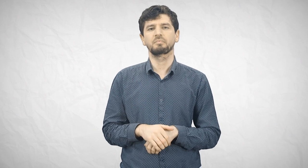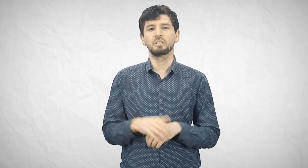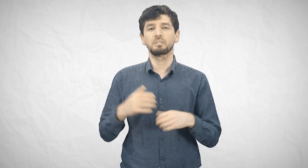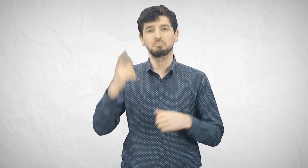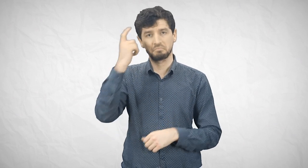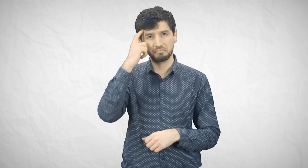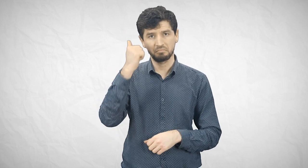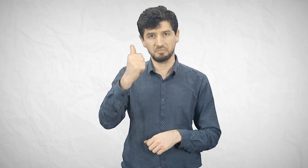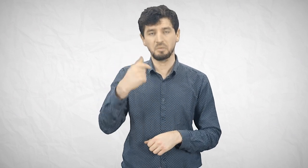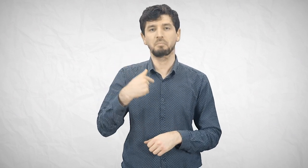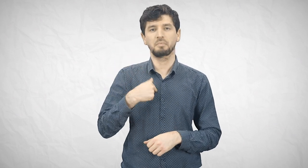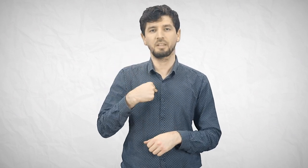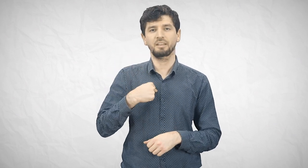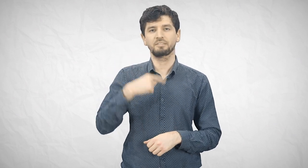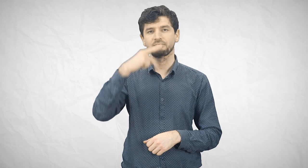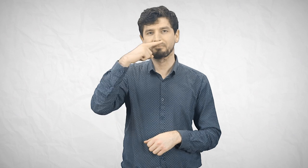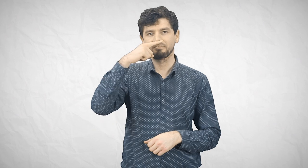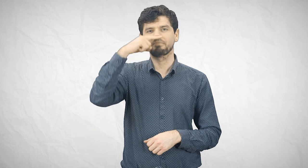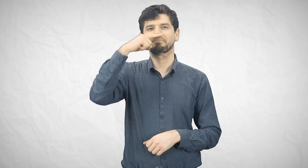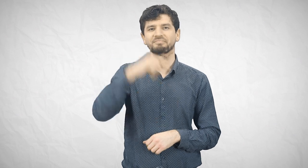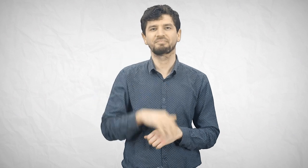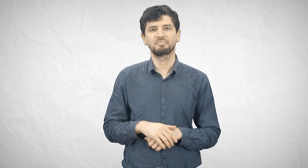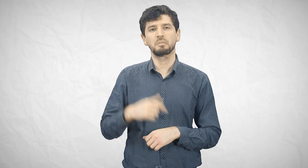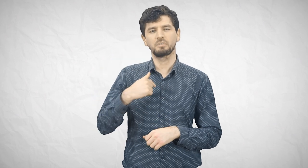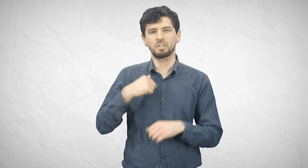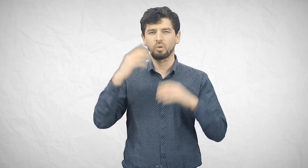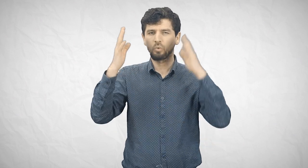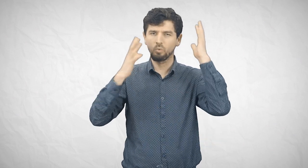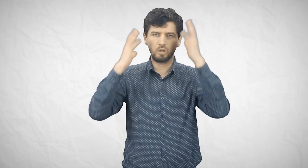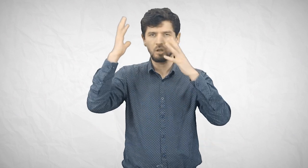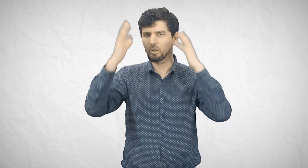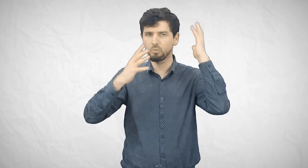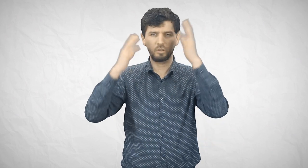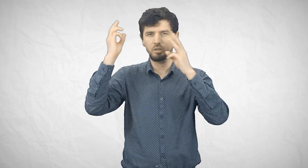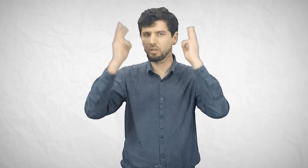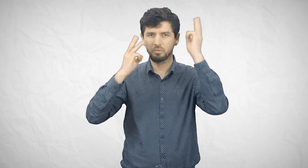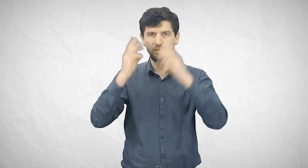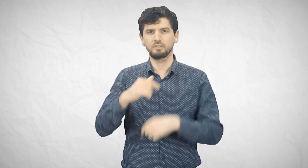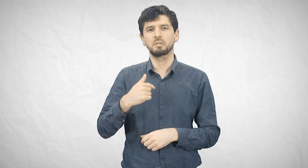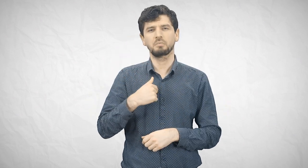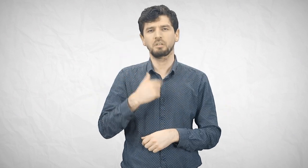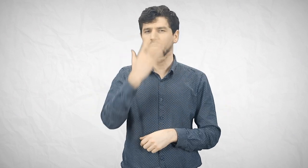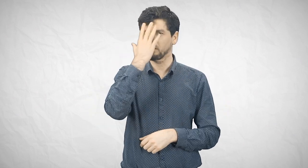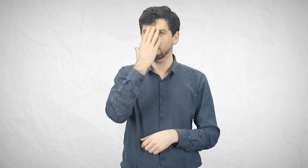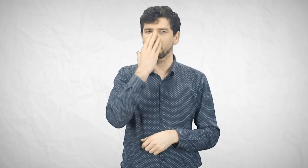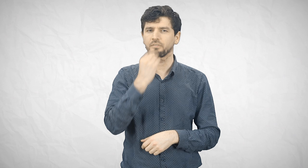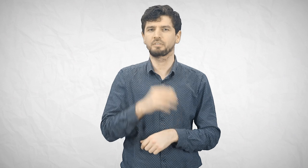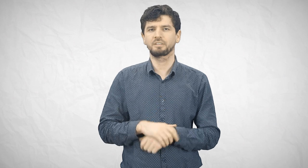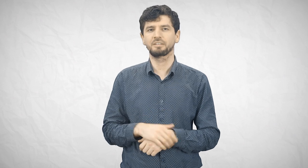Interessant Ich bin stolz. Ich mache mir Sorgen. Ich bin traurig.